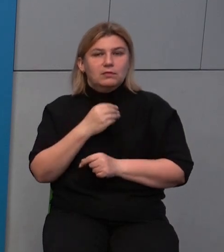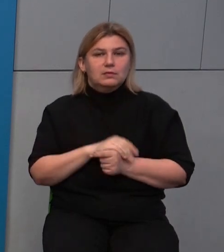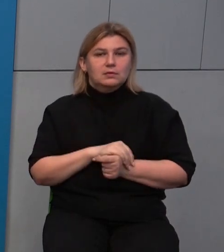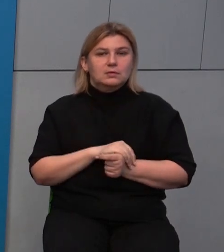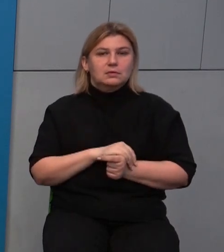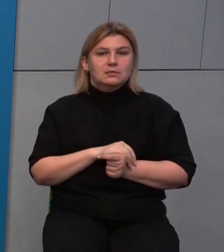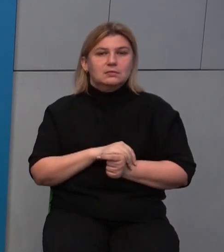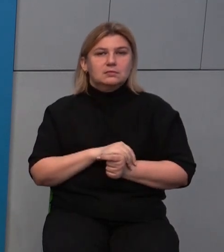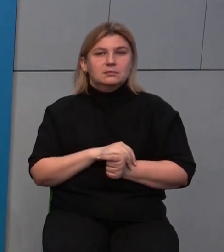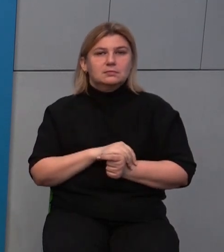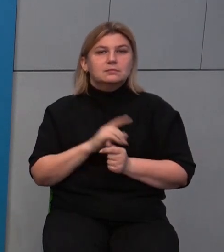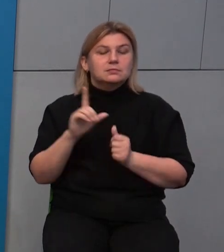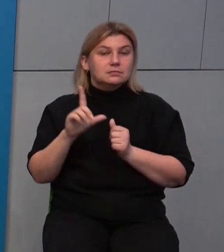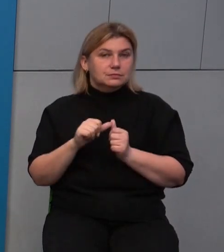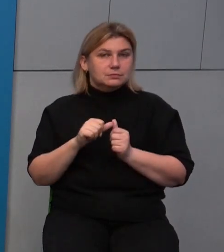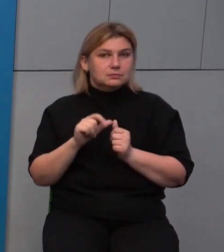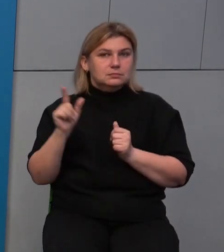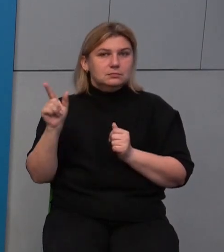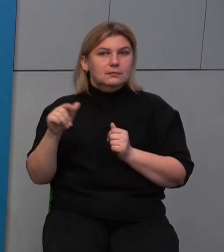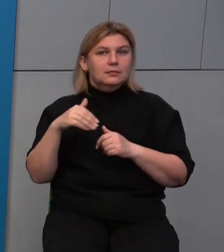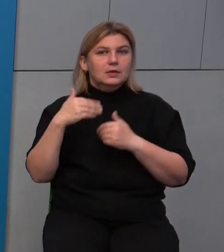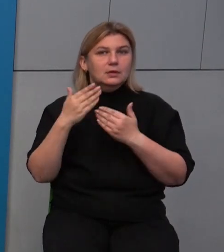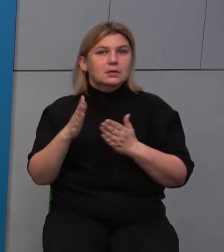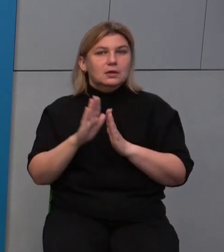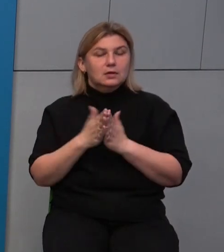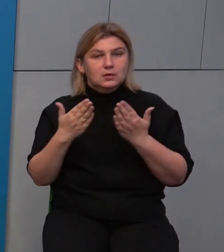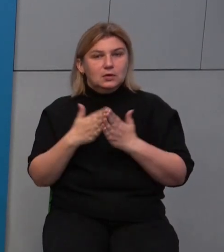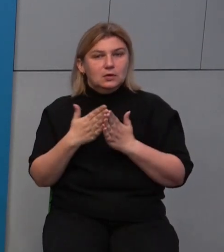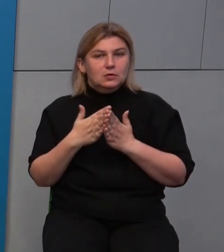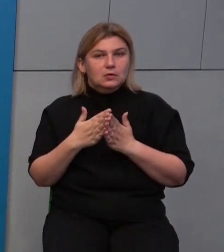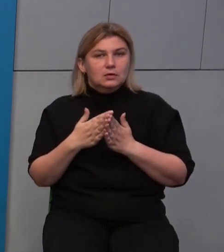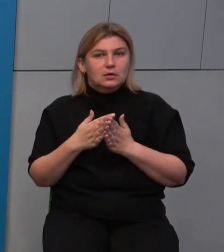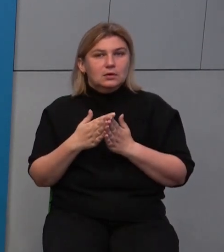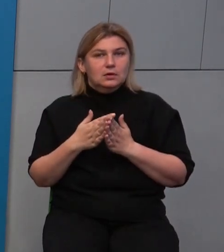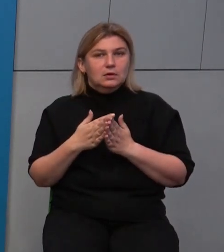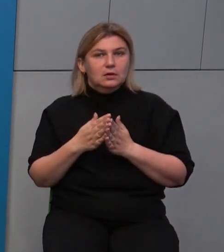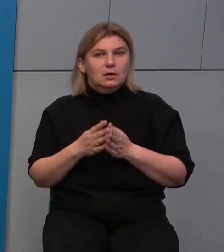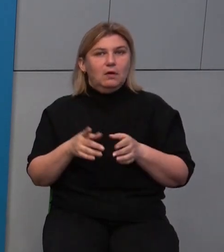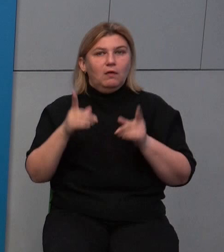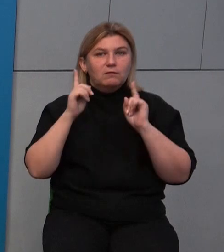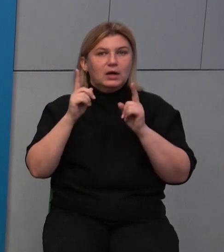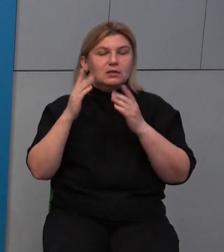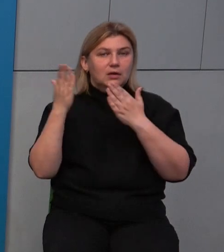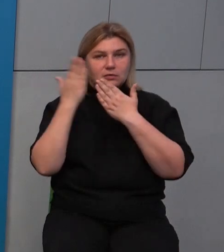Ale daje się tą książkę, kiedy się ją uważnie czyta i chodzi właśnie tą trasą